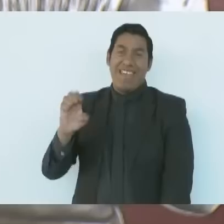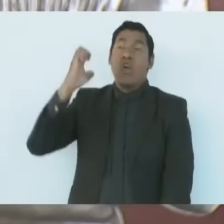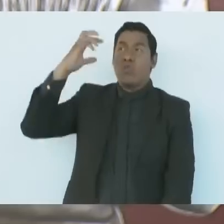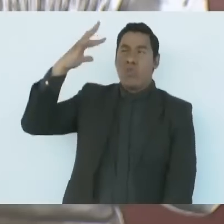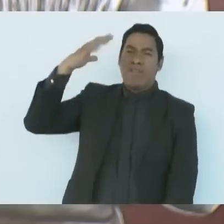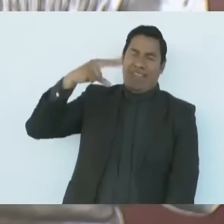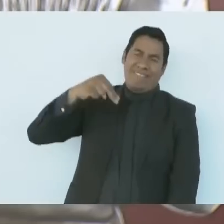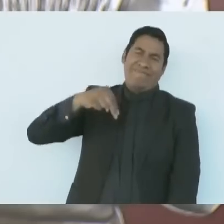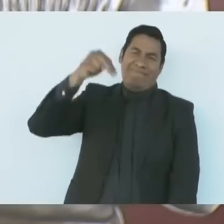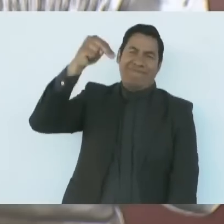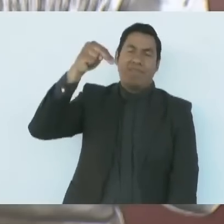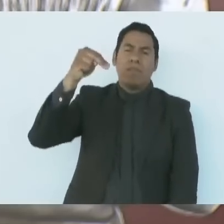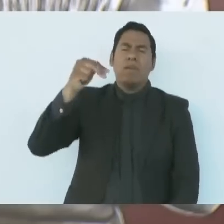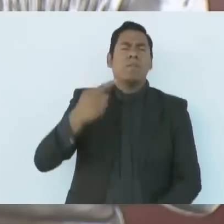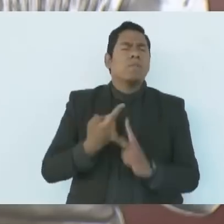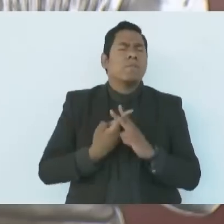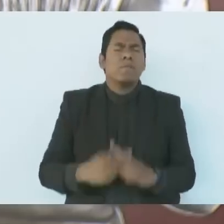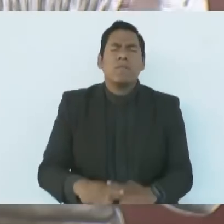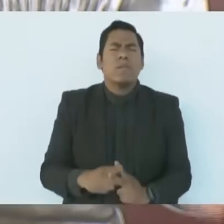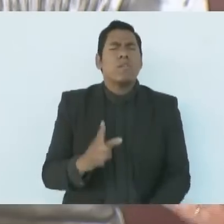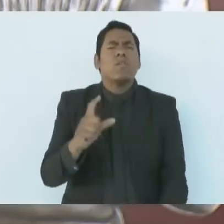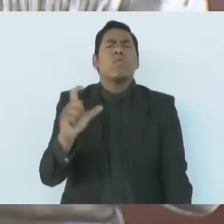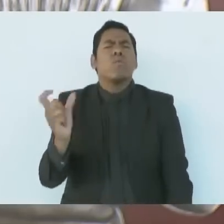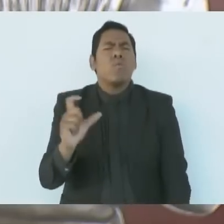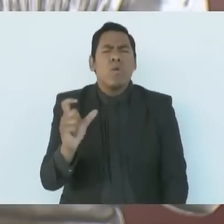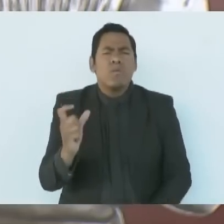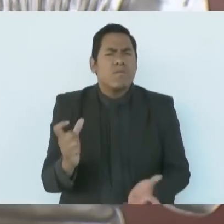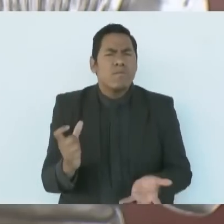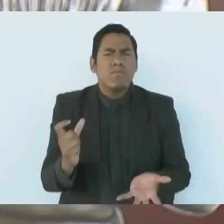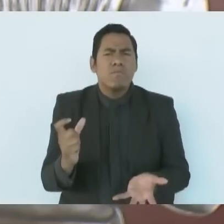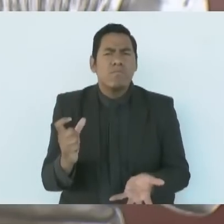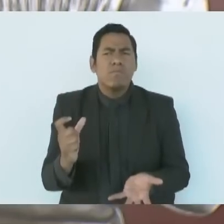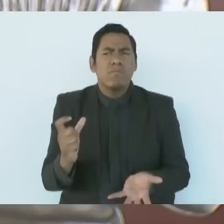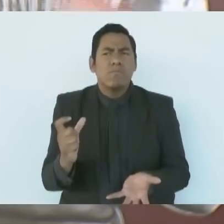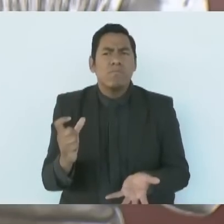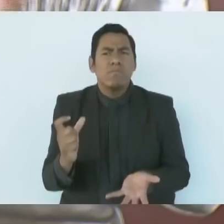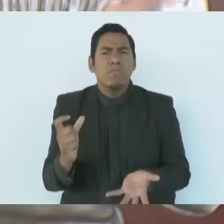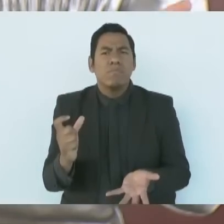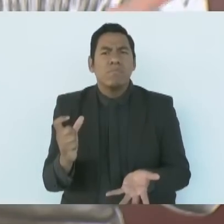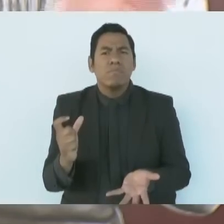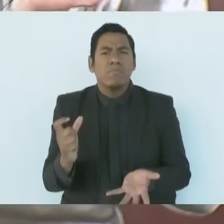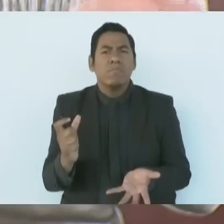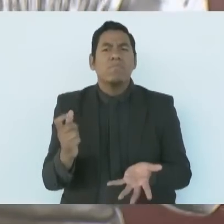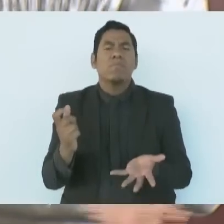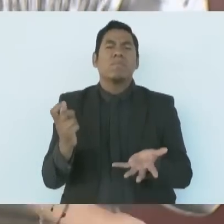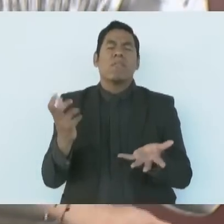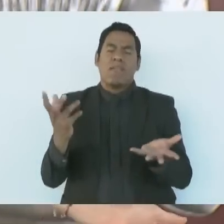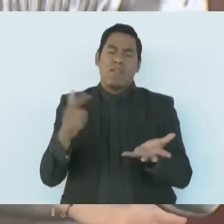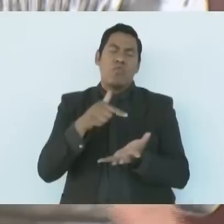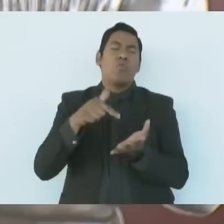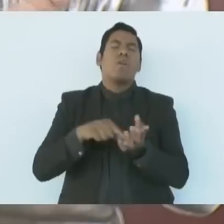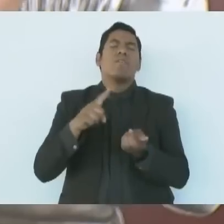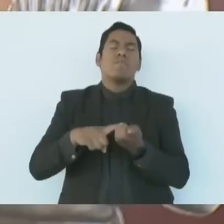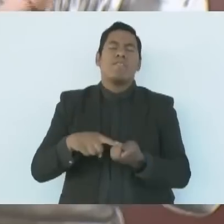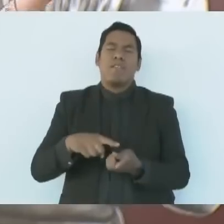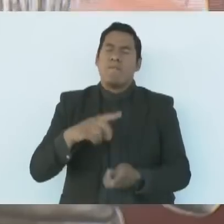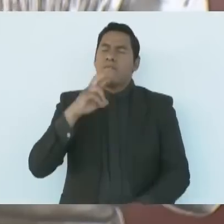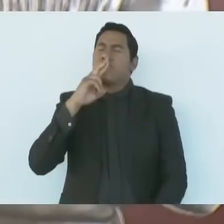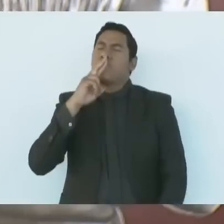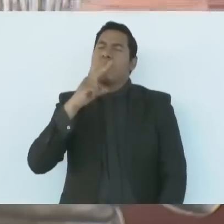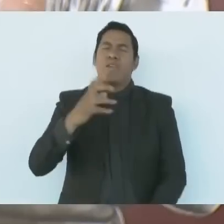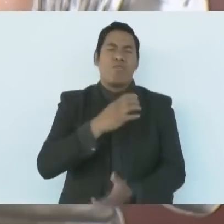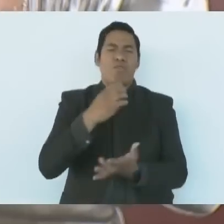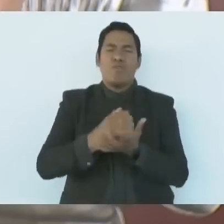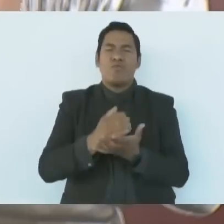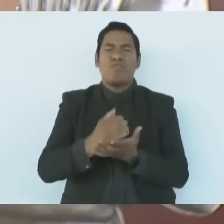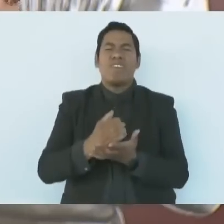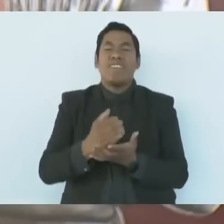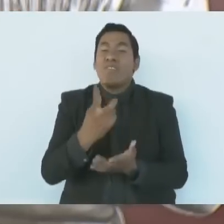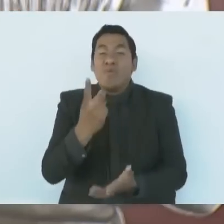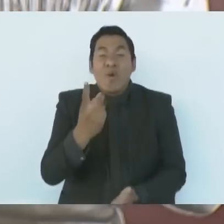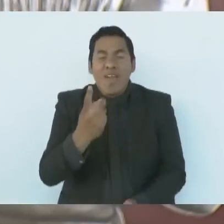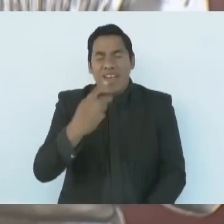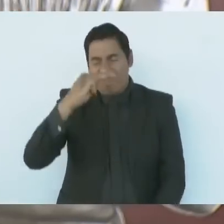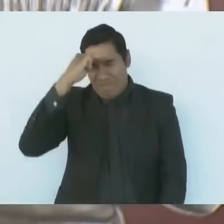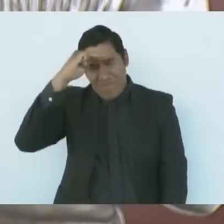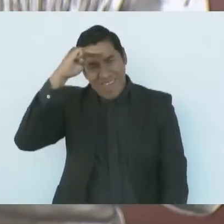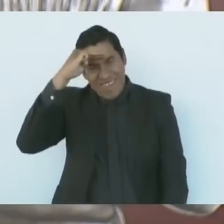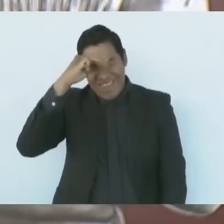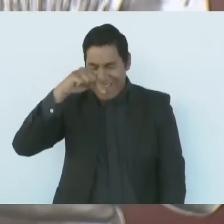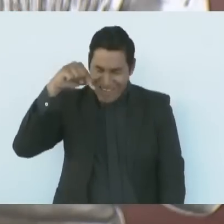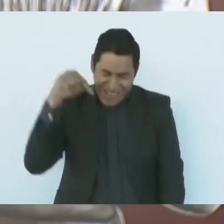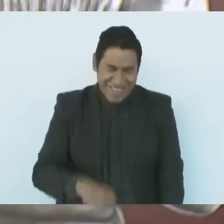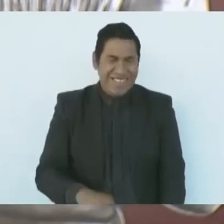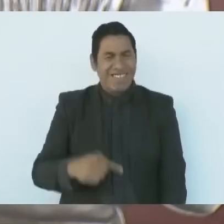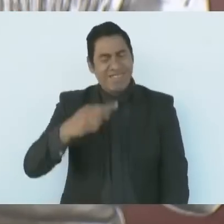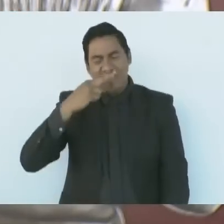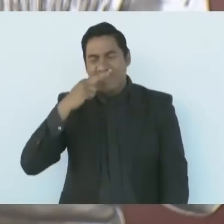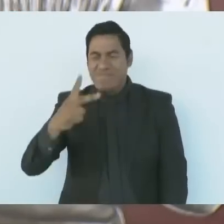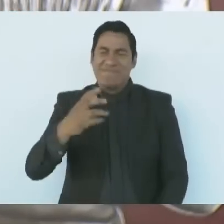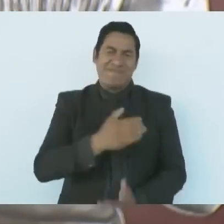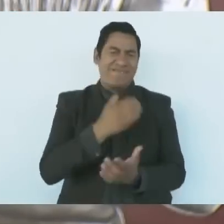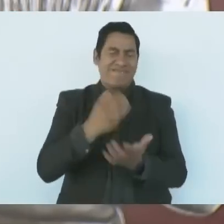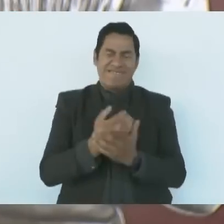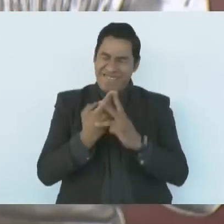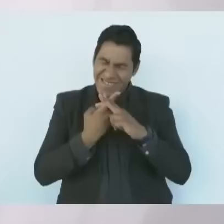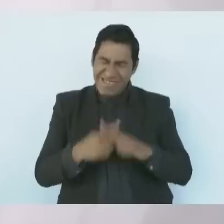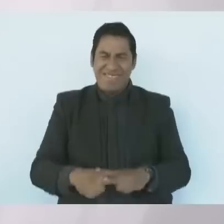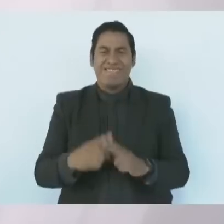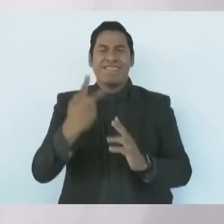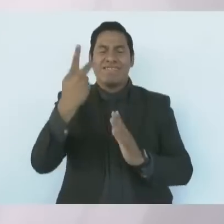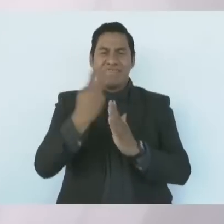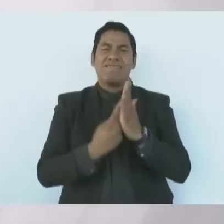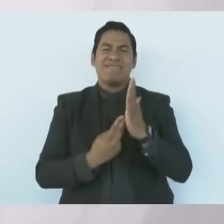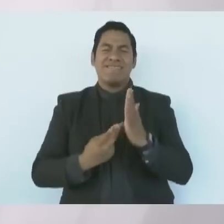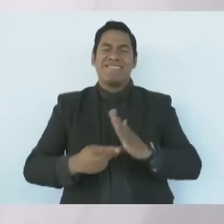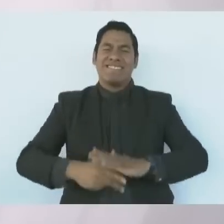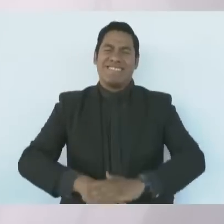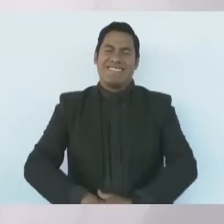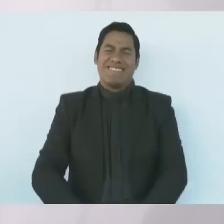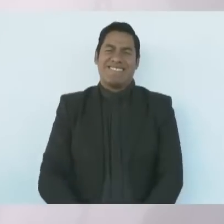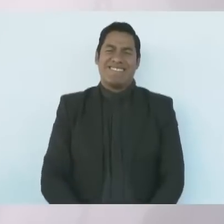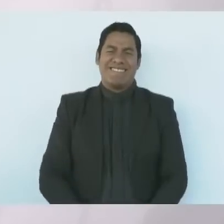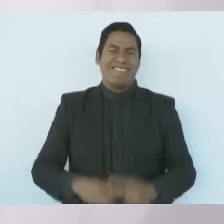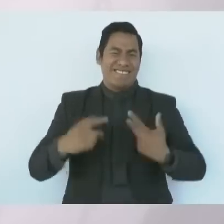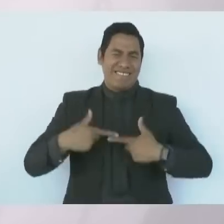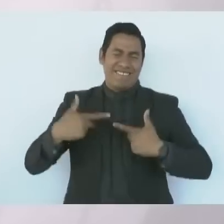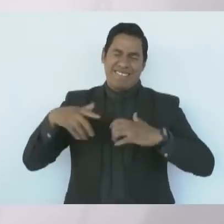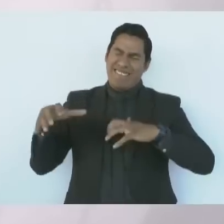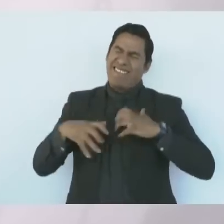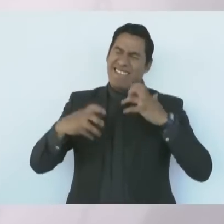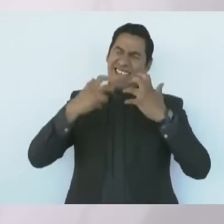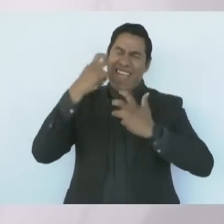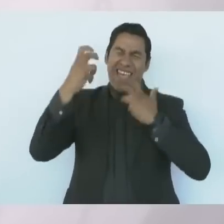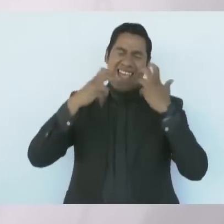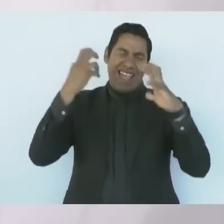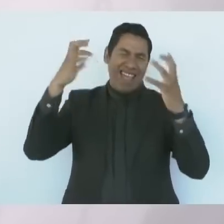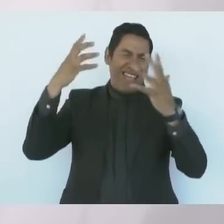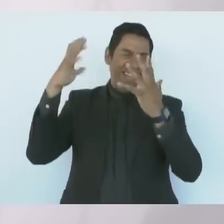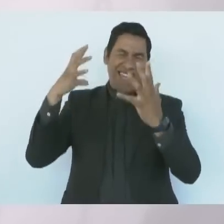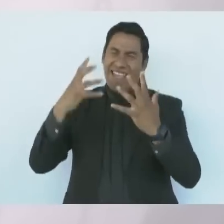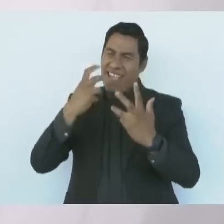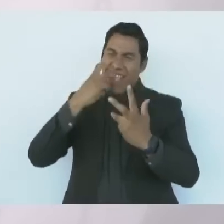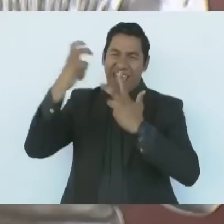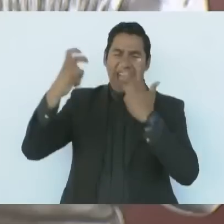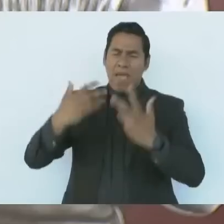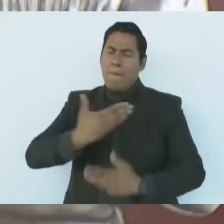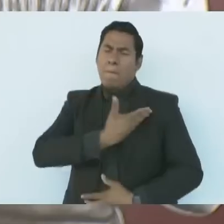iniciamos Pues en la mejor ciudad en Mexicali aquí iniciamos ese programa